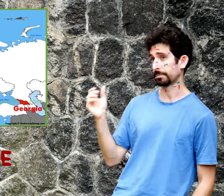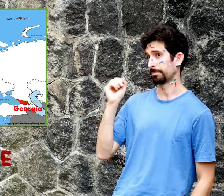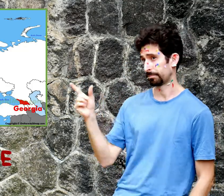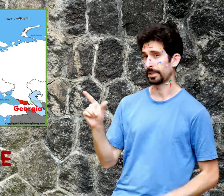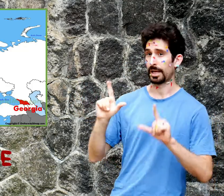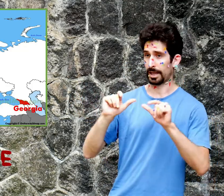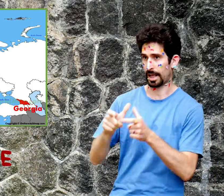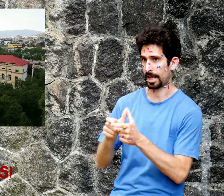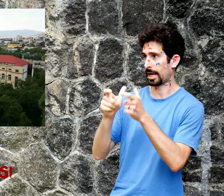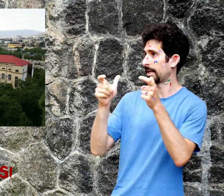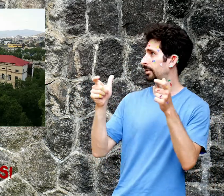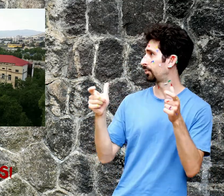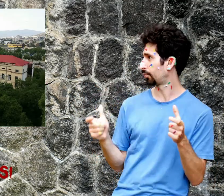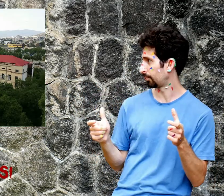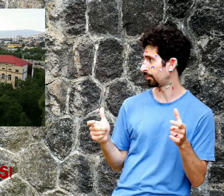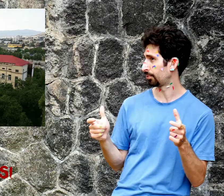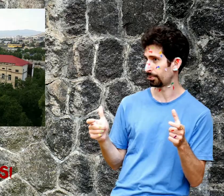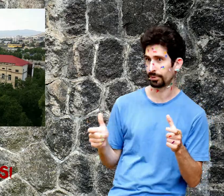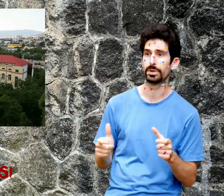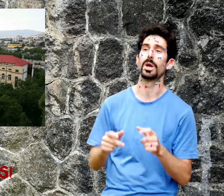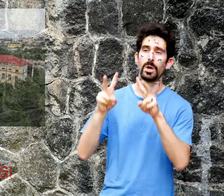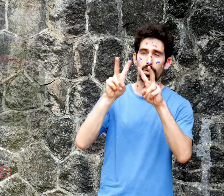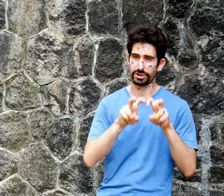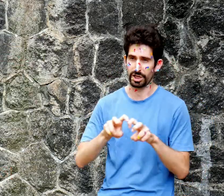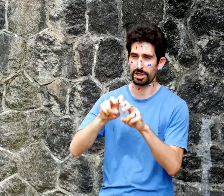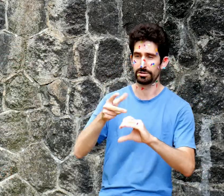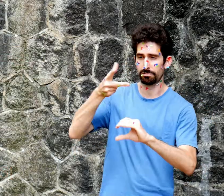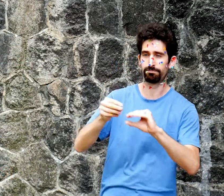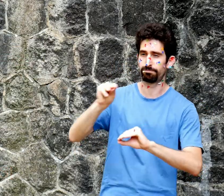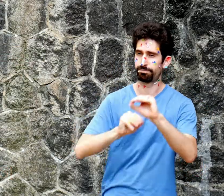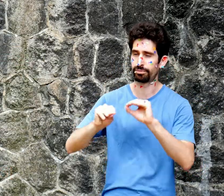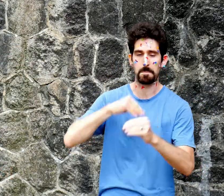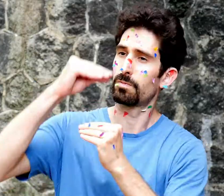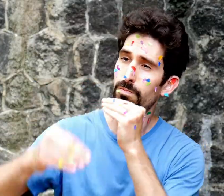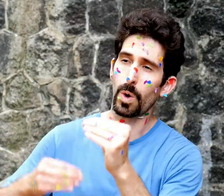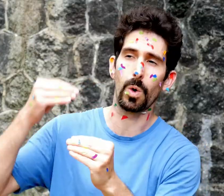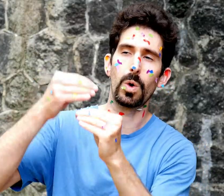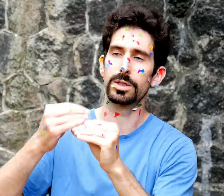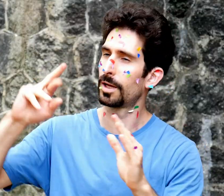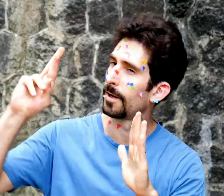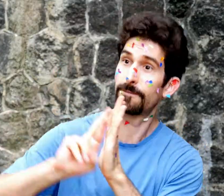Là bas se trouve l'institut Eliava de Tbilissi qui, dans la recherche des bactériophages, est une référence mondiale.